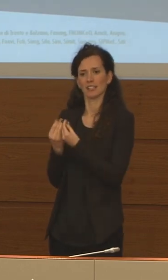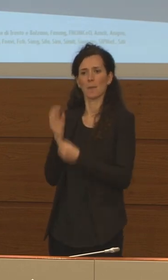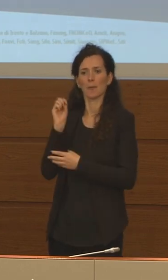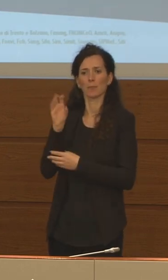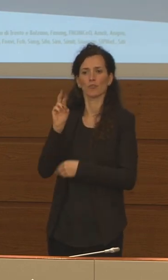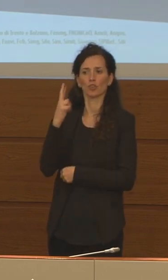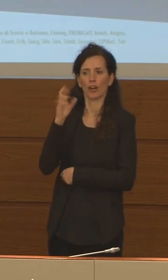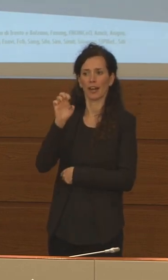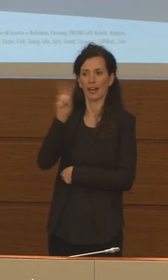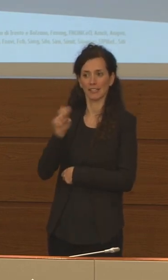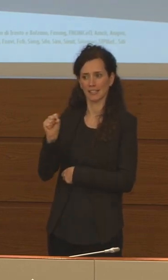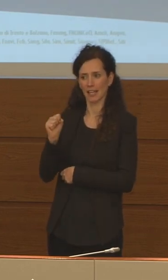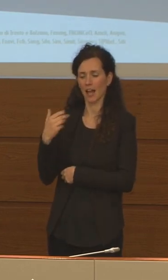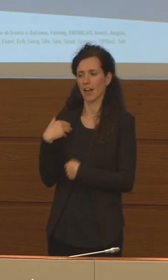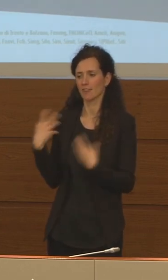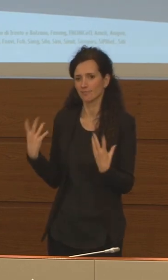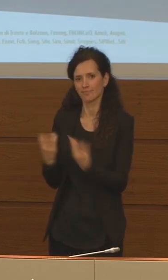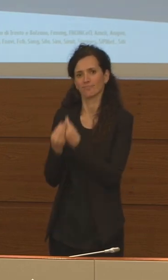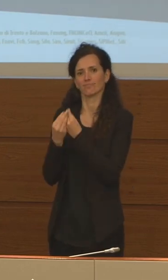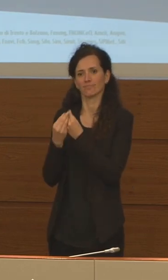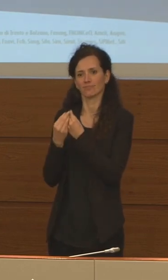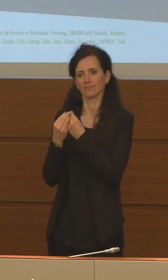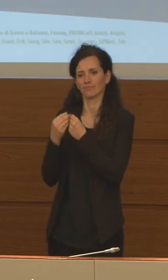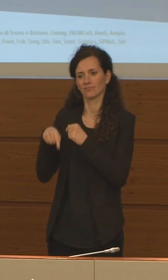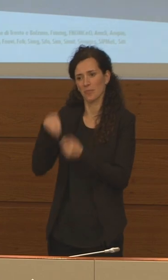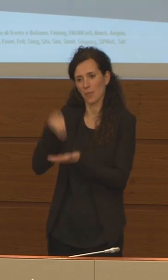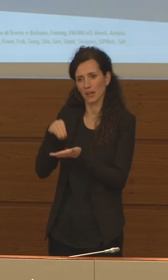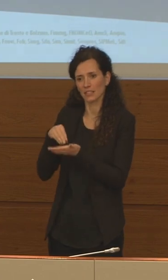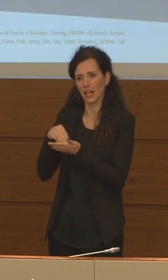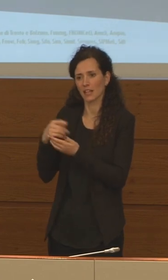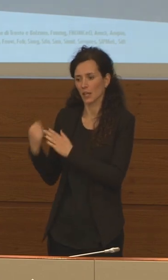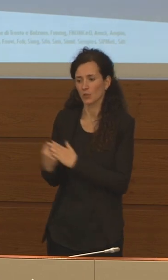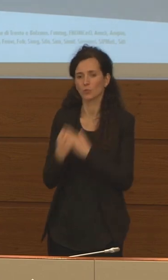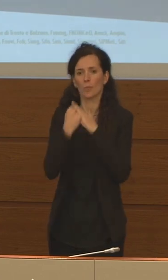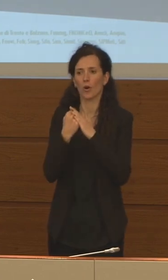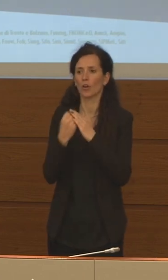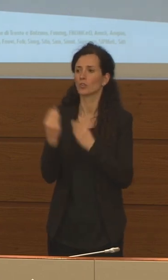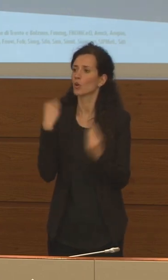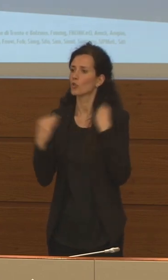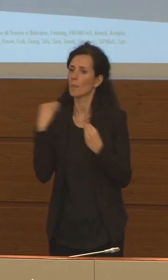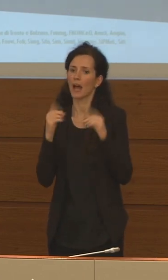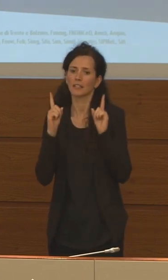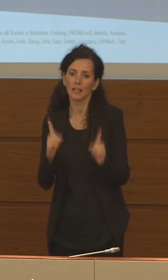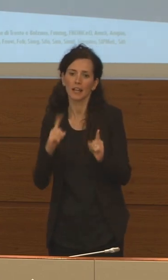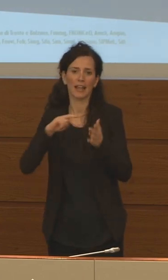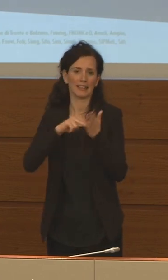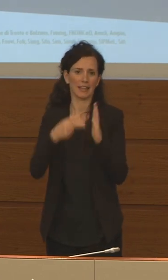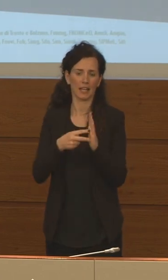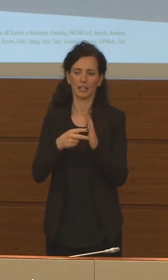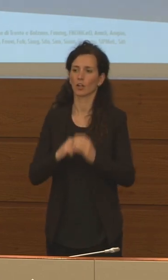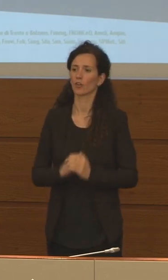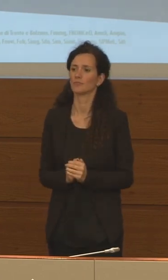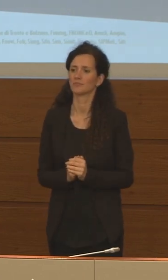che mi assiste, mi accompagna per quelle che sono le domande di ordine tecnico.